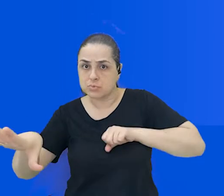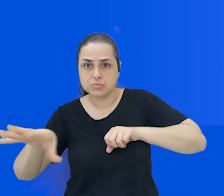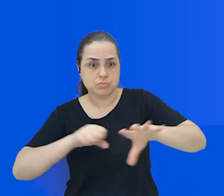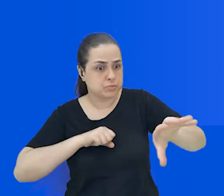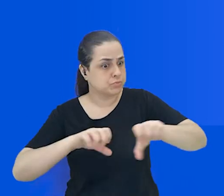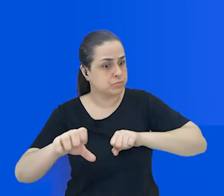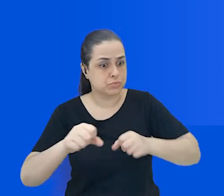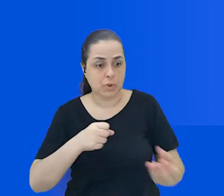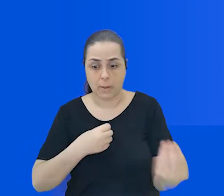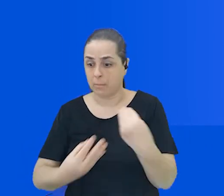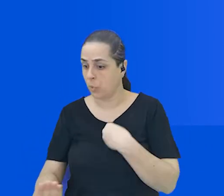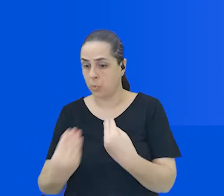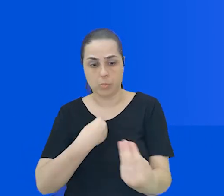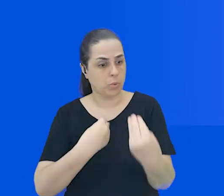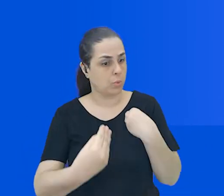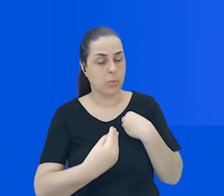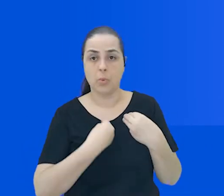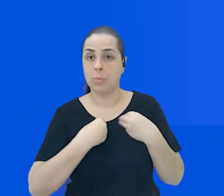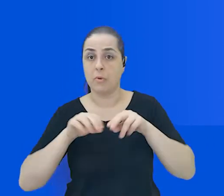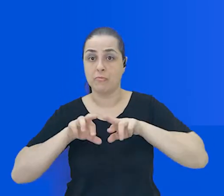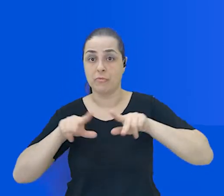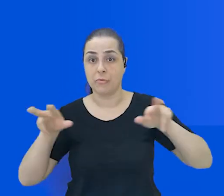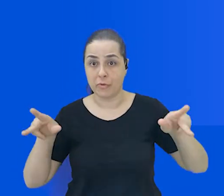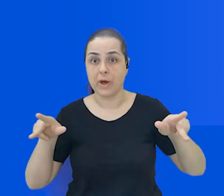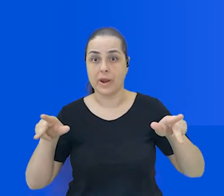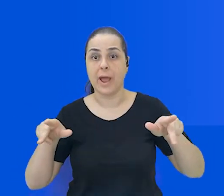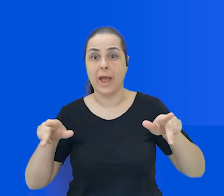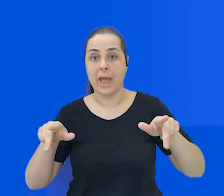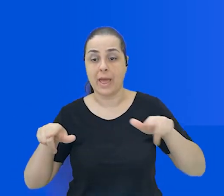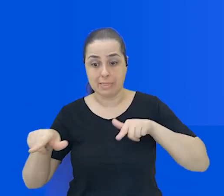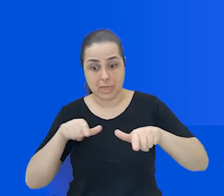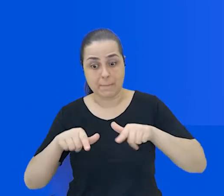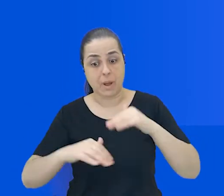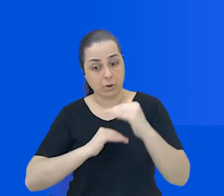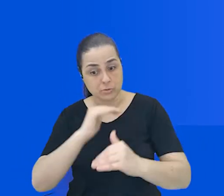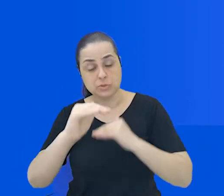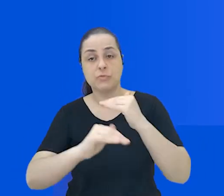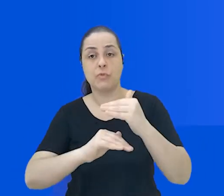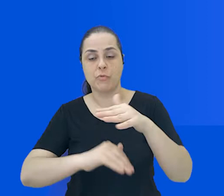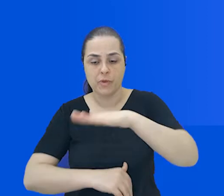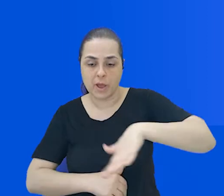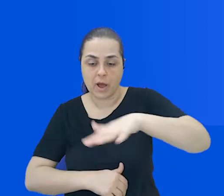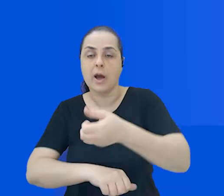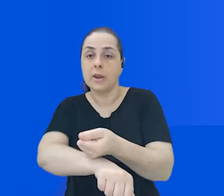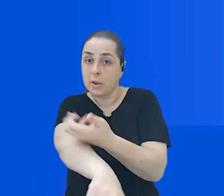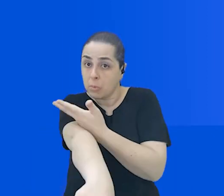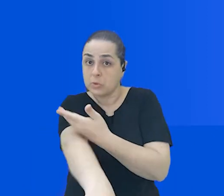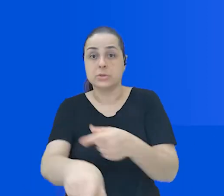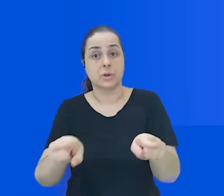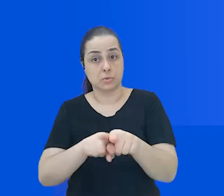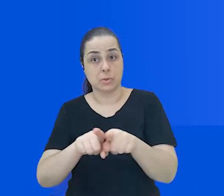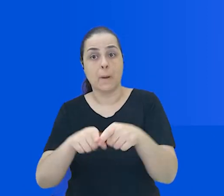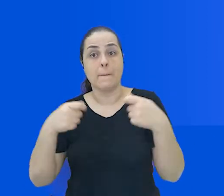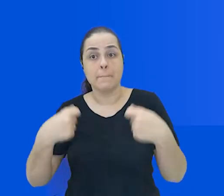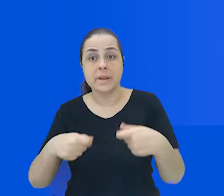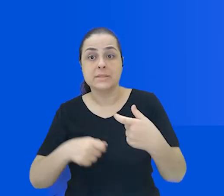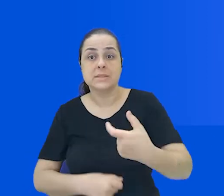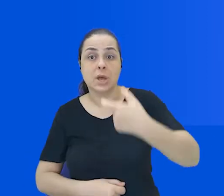de um jeito diferente. Tudo isso atrapalha o emocional também. Então assim, eu entender o que acontece e perceber, ter consciência corporal